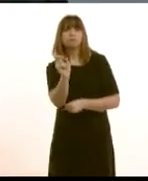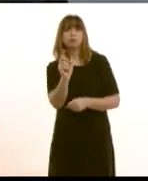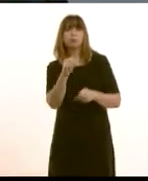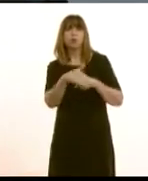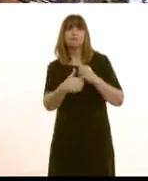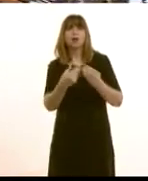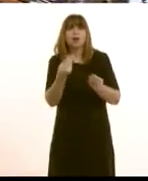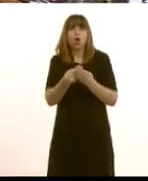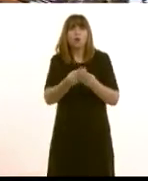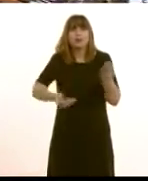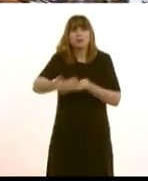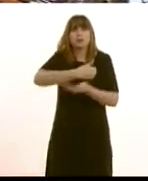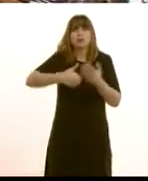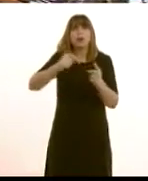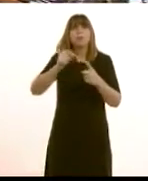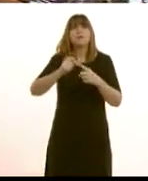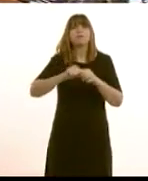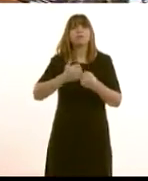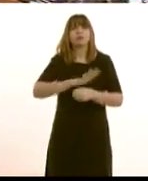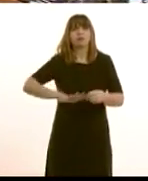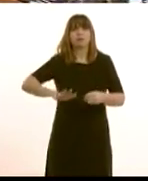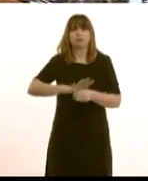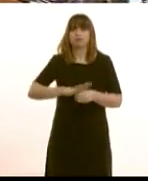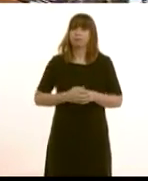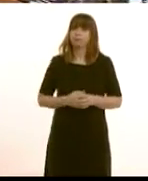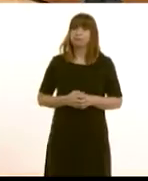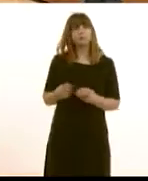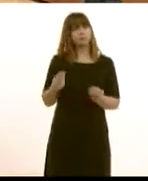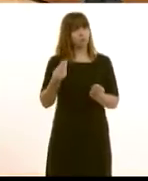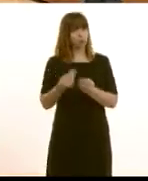Carwyn Jones: Maeír economi yn flaenoriaeth i Lywodraeth Cymru ac rydym niín gweithredu